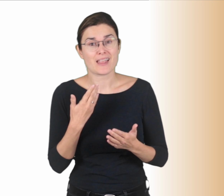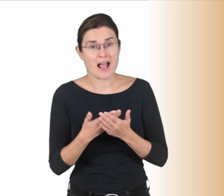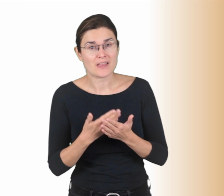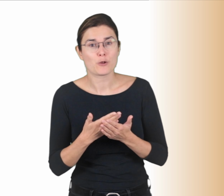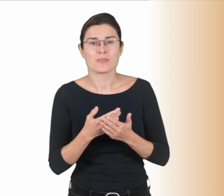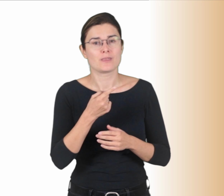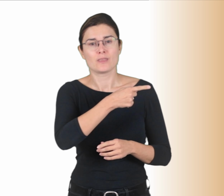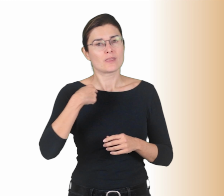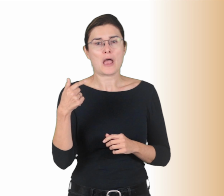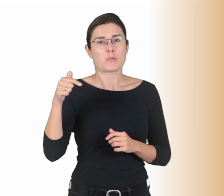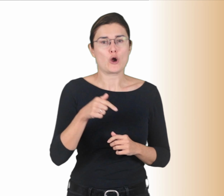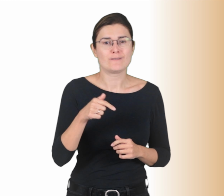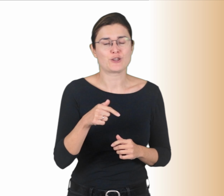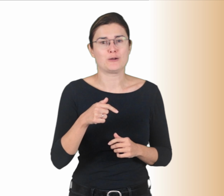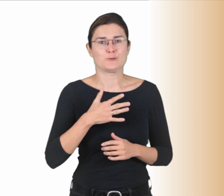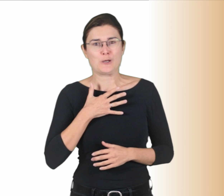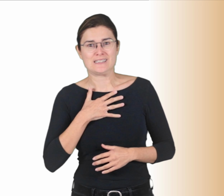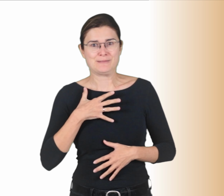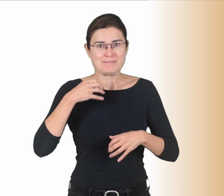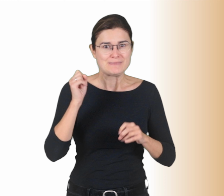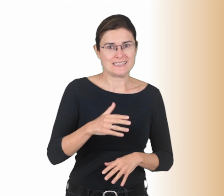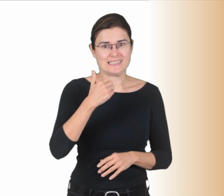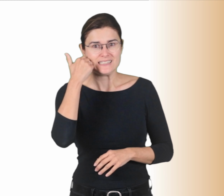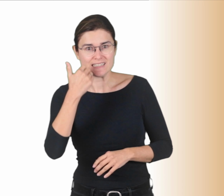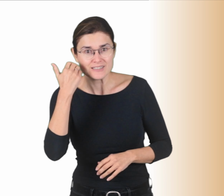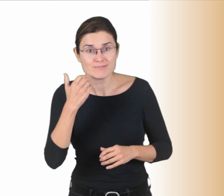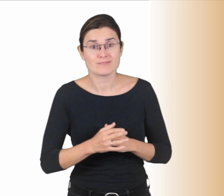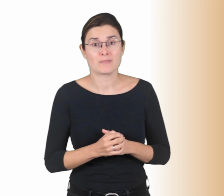Dlatego nie powinniśmy się ich wstydzić.